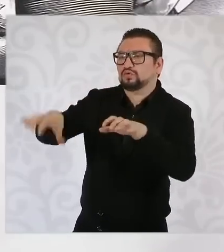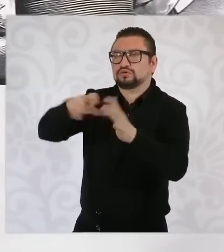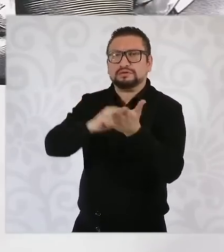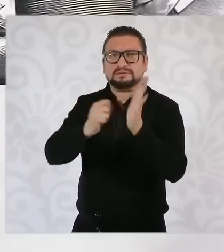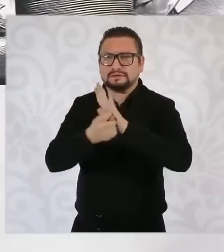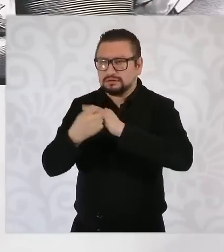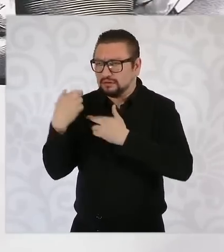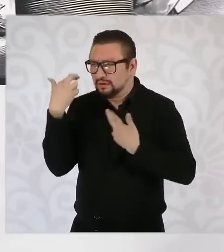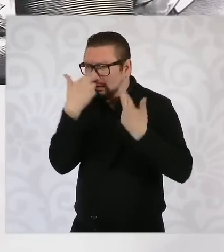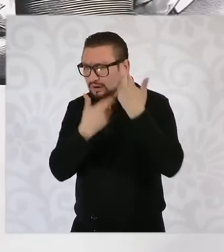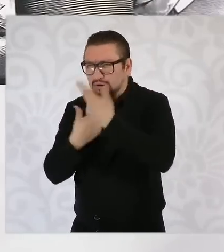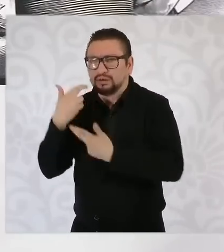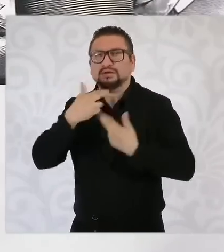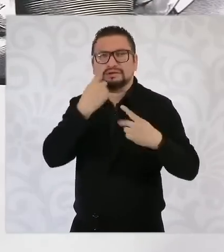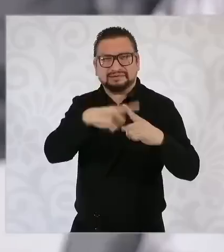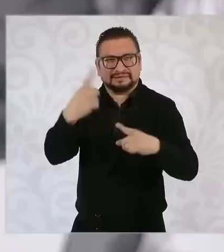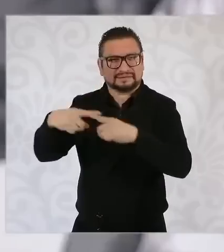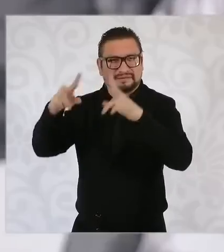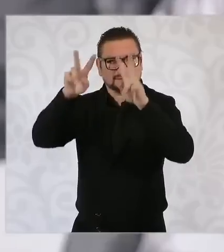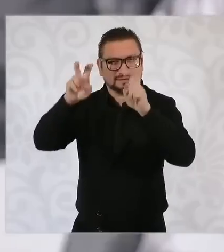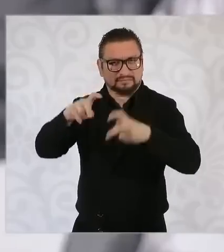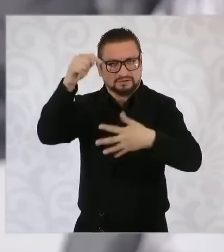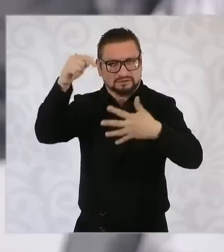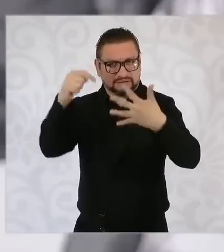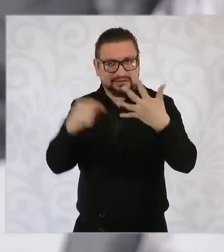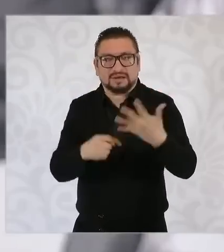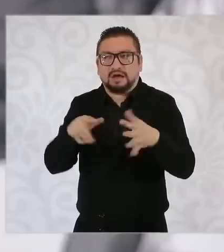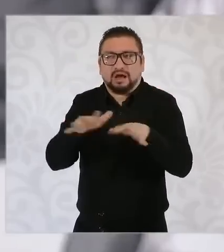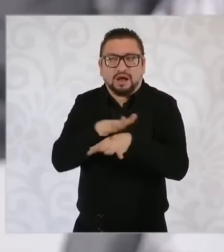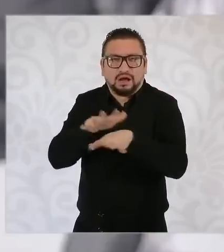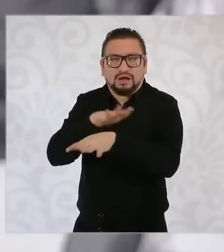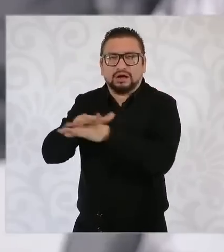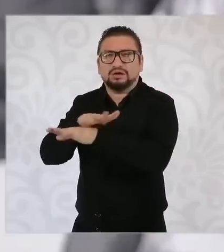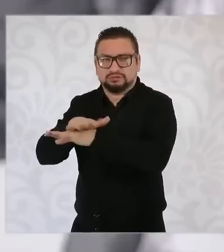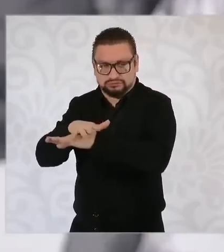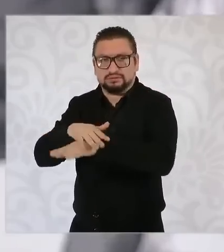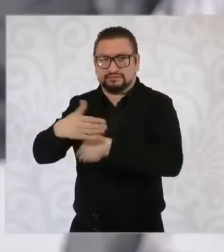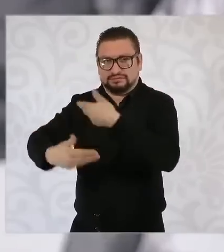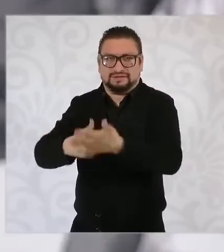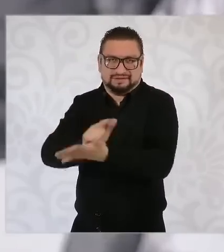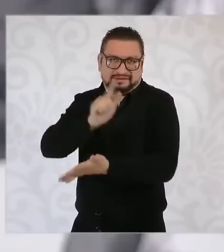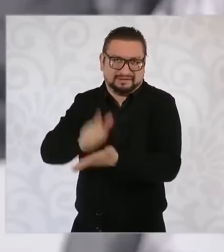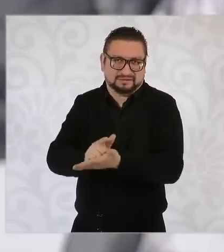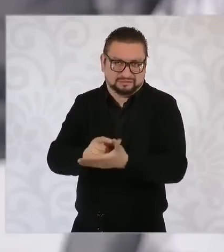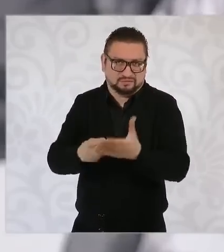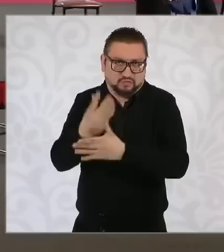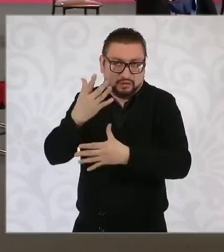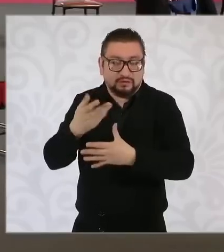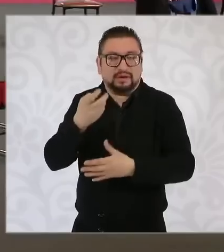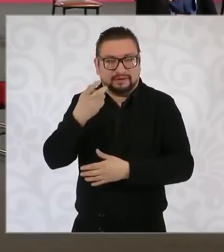todos los aspectos que implican estos cambios en las leyes secundarias Muchísimas gracias es cuo